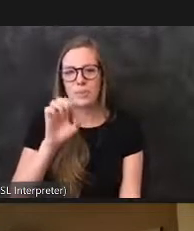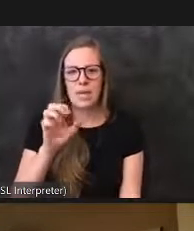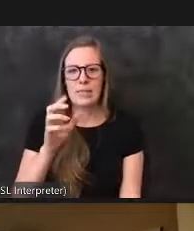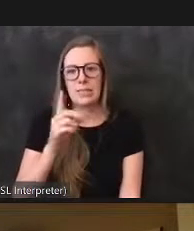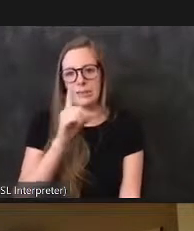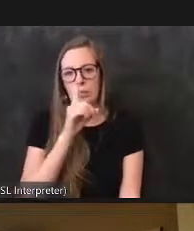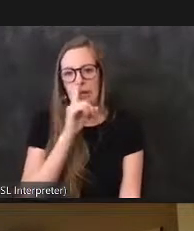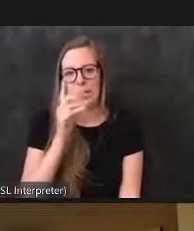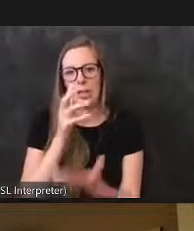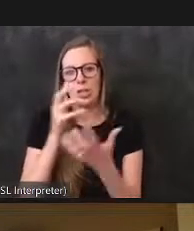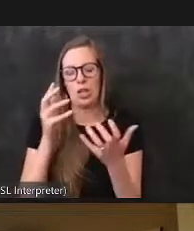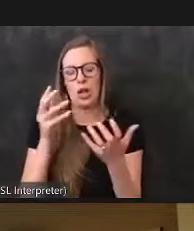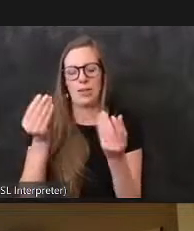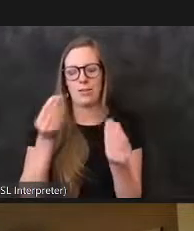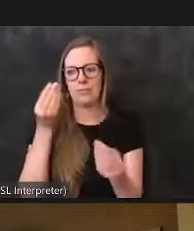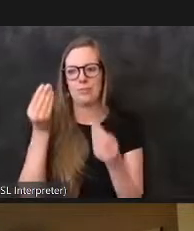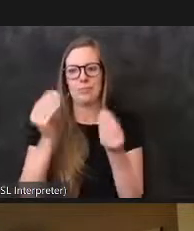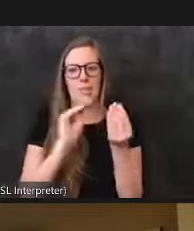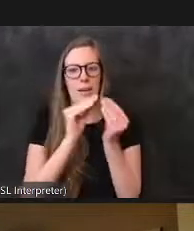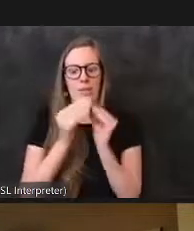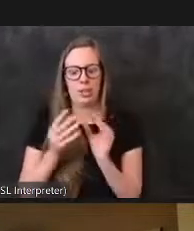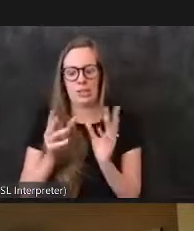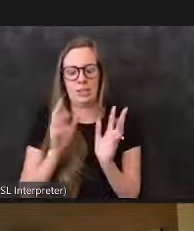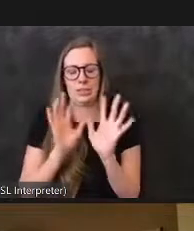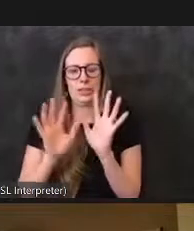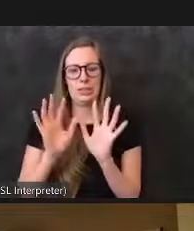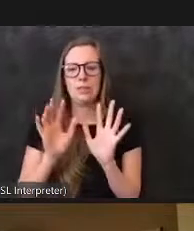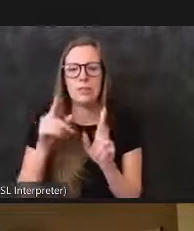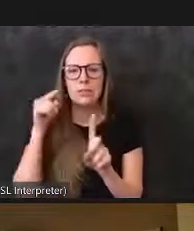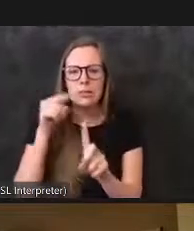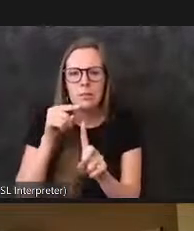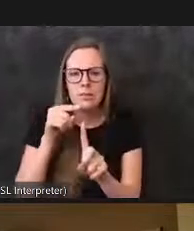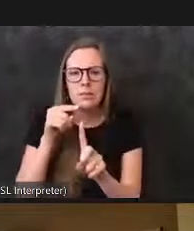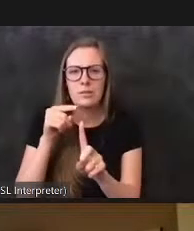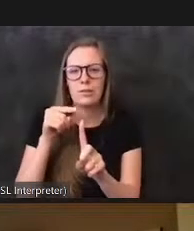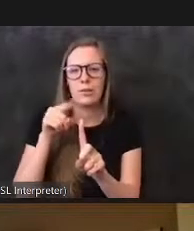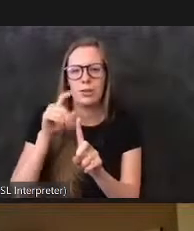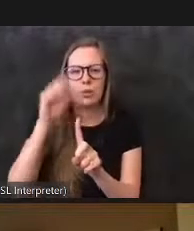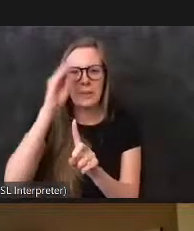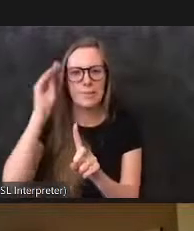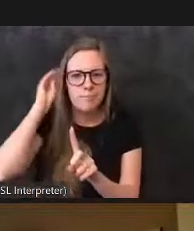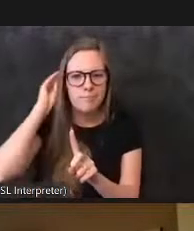Es mucho para la comunidad digerir. Me pregunto cuál sea lo principal que tomamos de esa